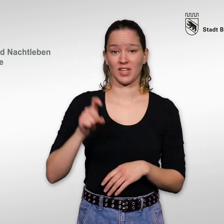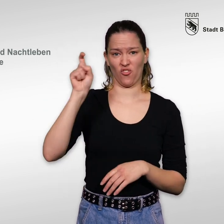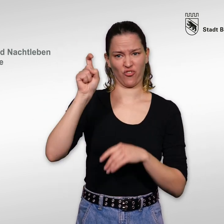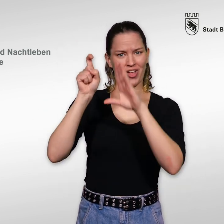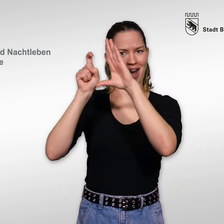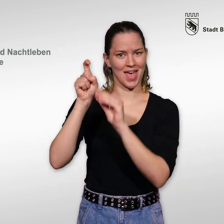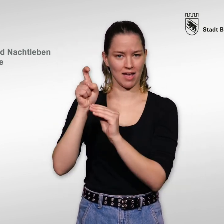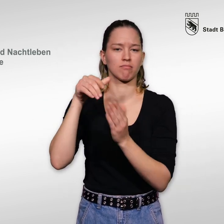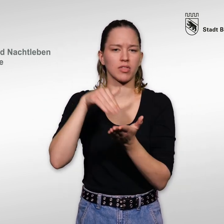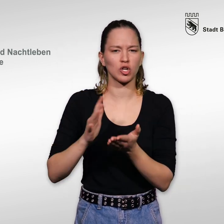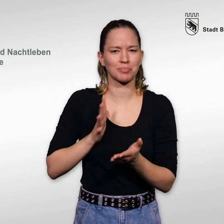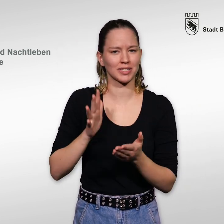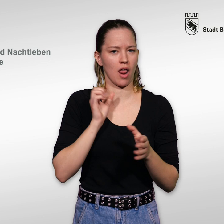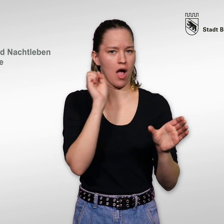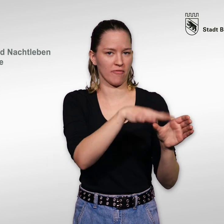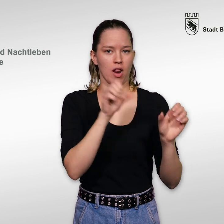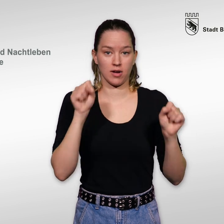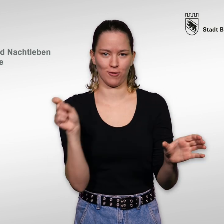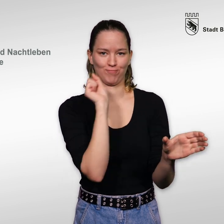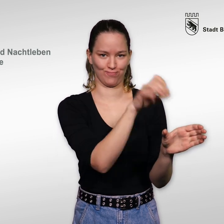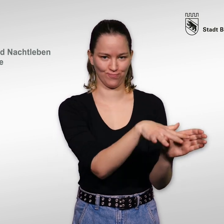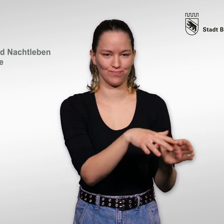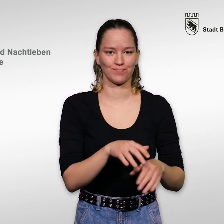Entsorgungseimer für leere Spraydosen stehen zur Verfügung.